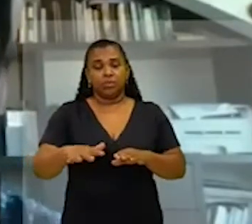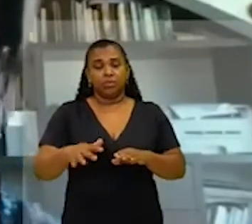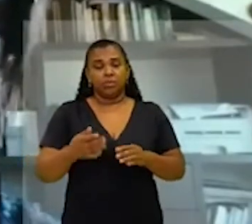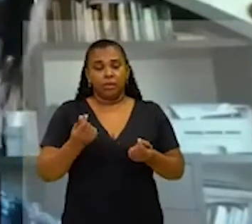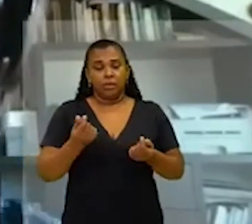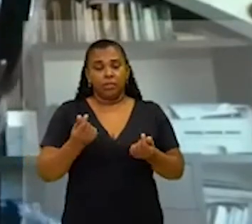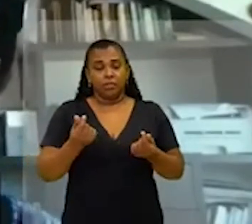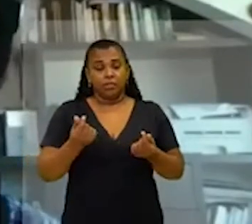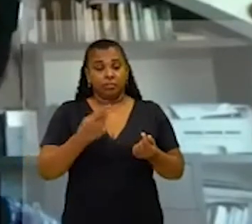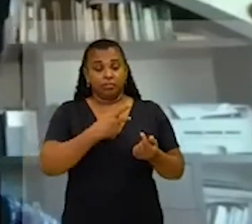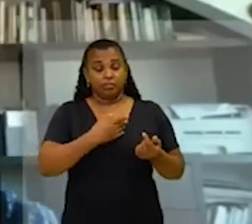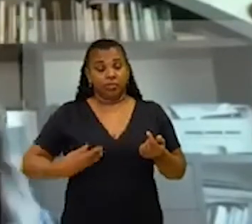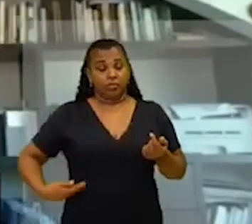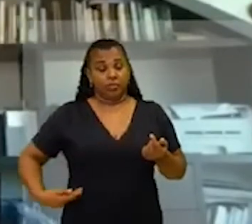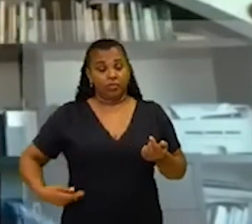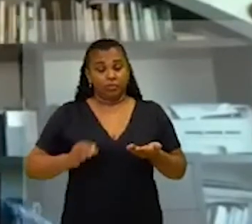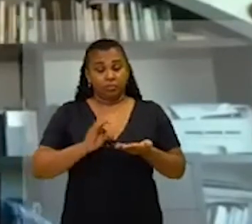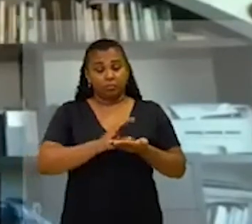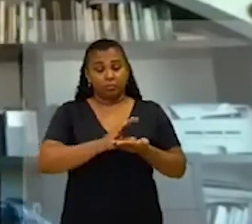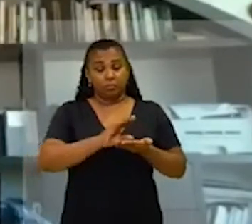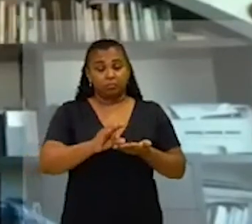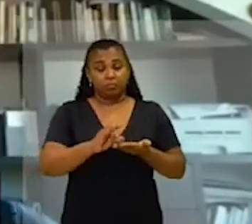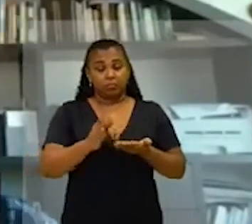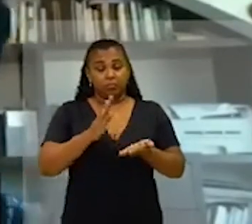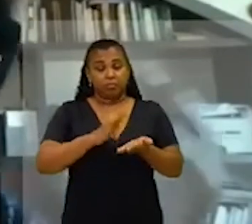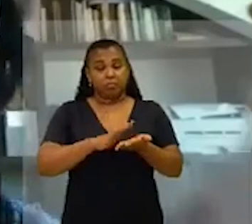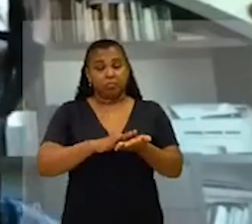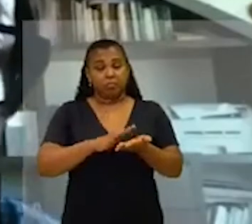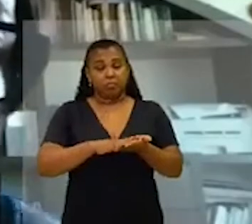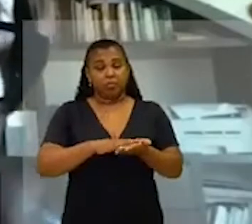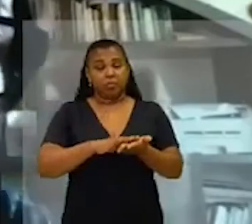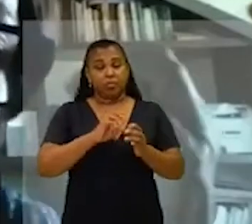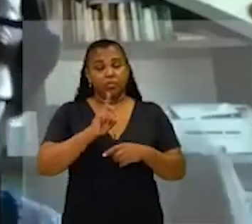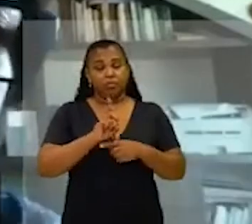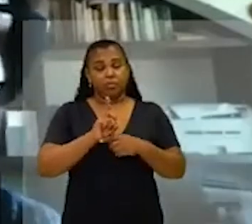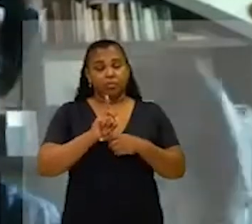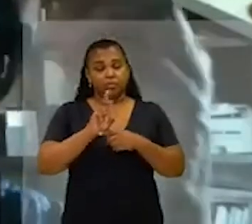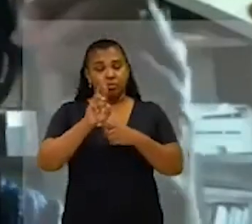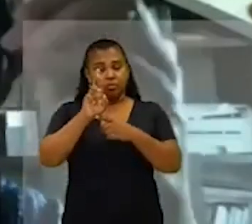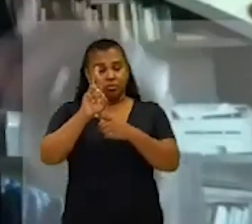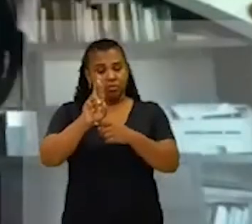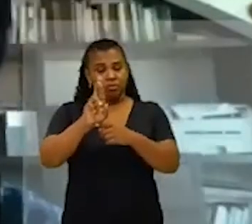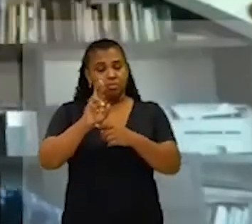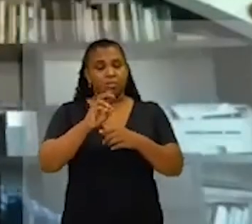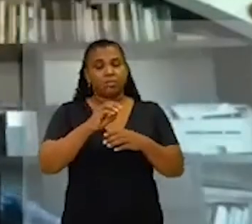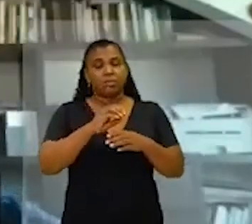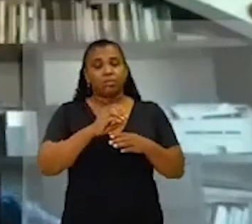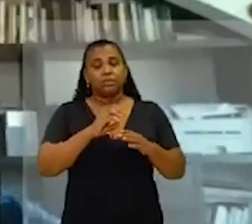e não esteja na mão das executivas nacionais o nosso trabalho mostra como esse se concentrar